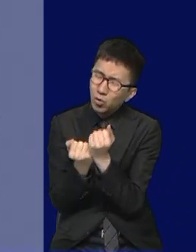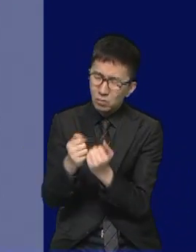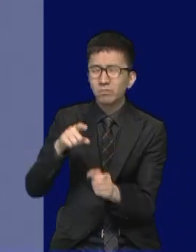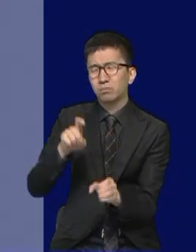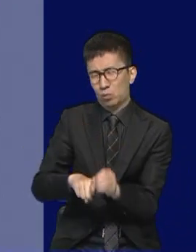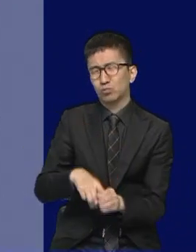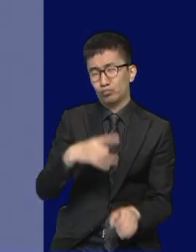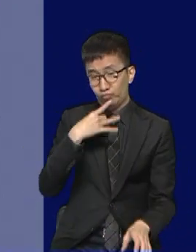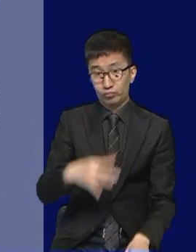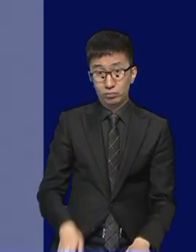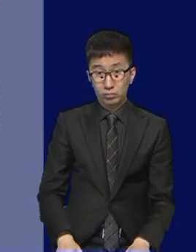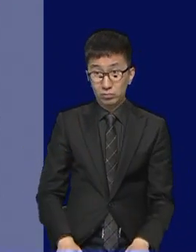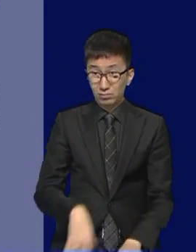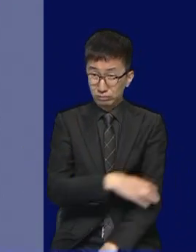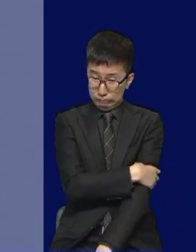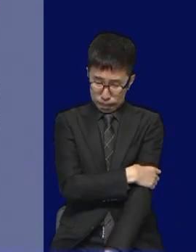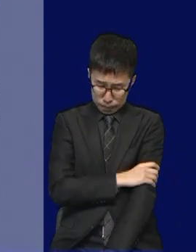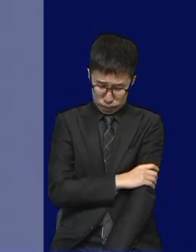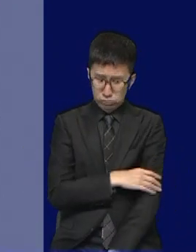지위를 이용하려고 한 것은 아니라고 주장했습니다.